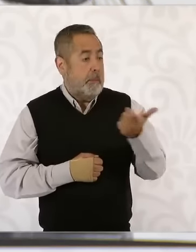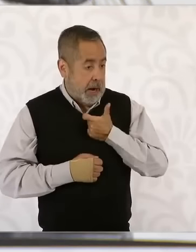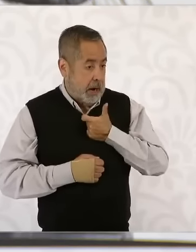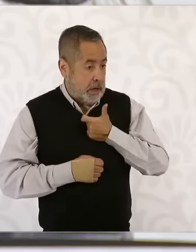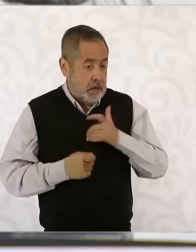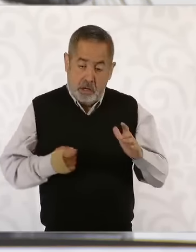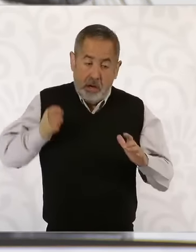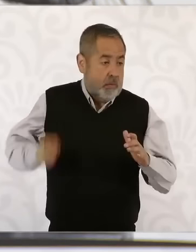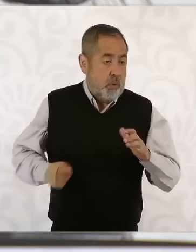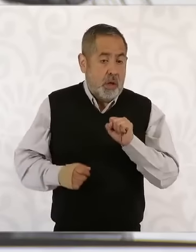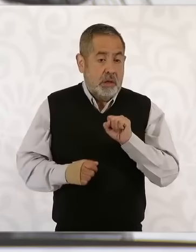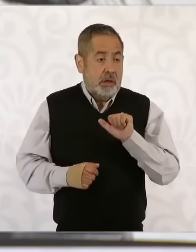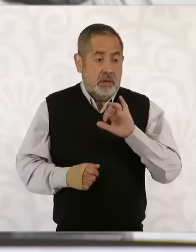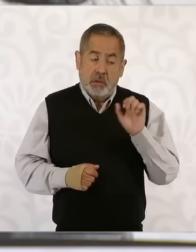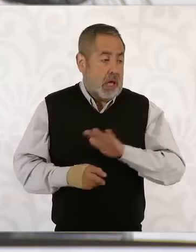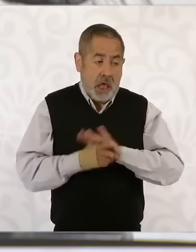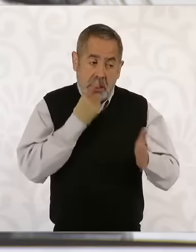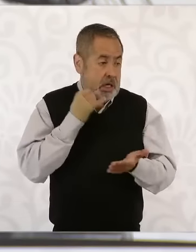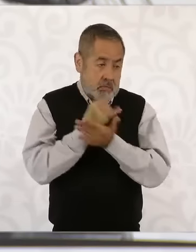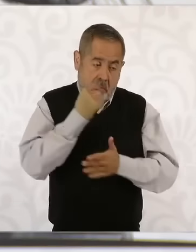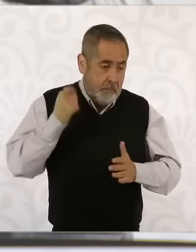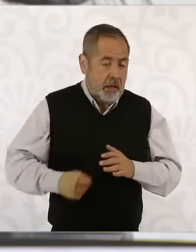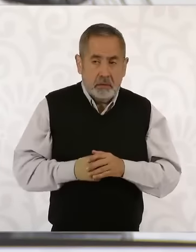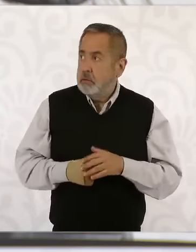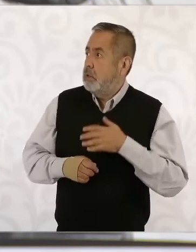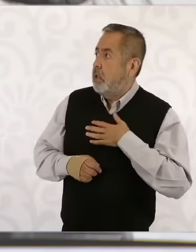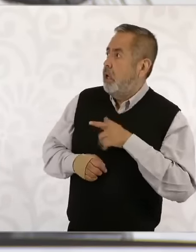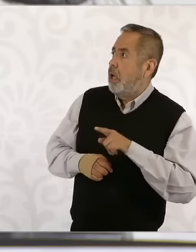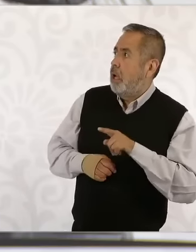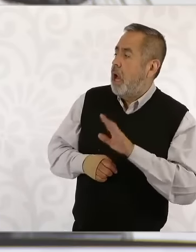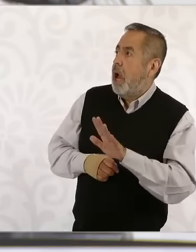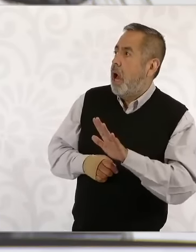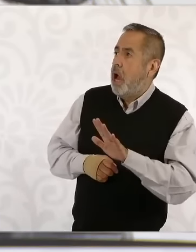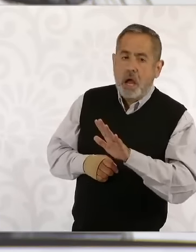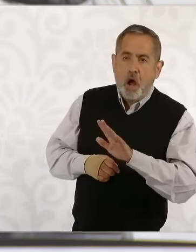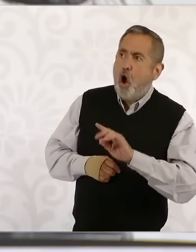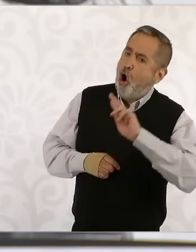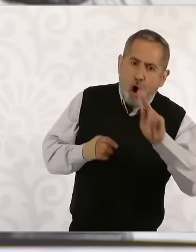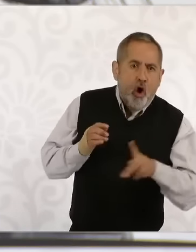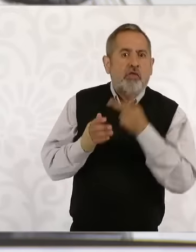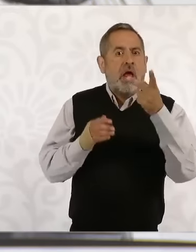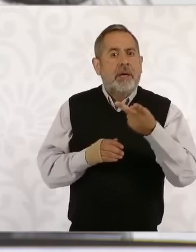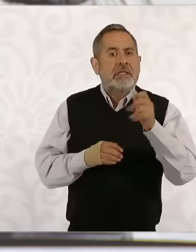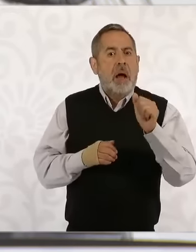Muchas empresas y personas inician una defensa adicional con múltiples medios de defensa,